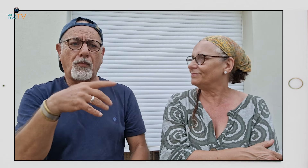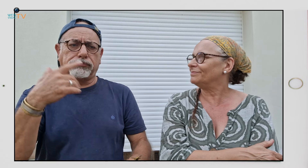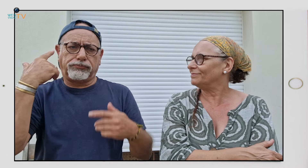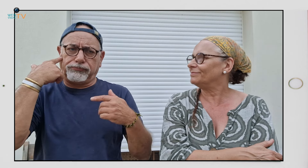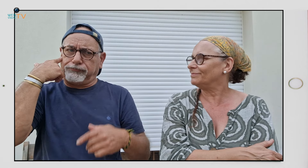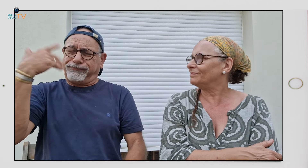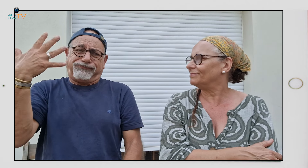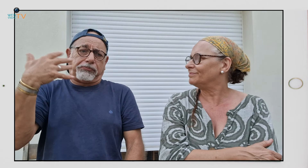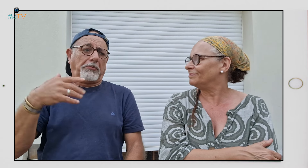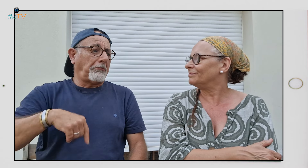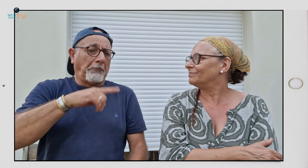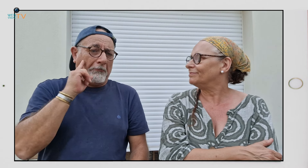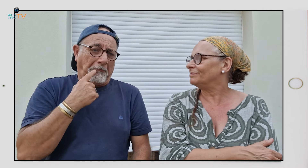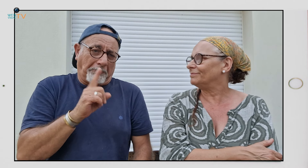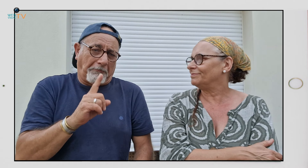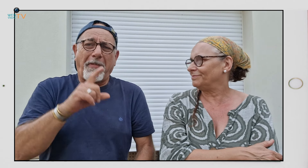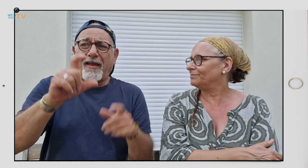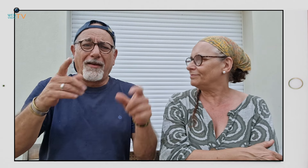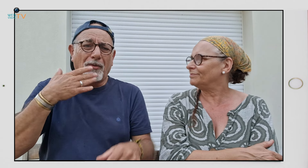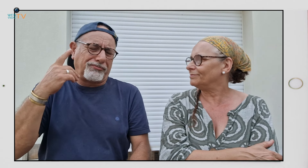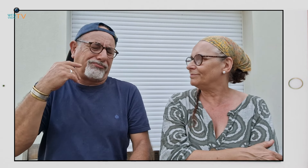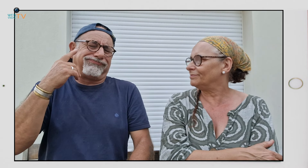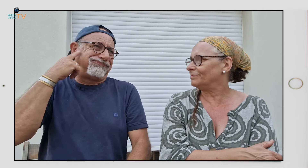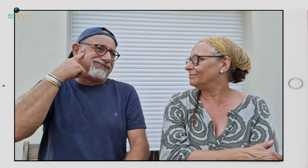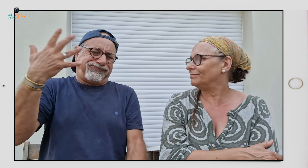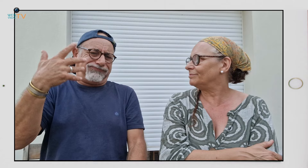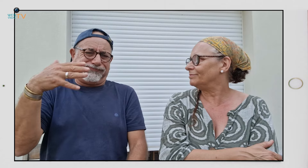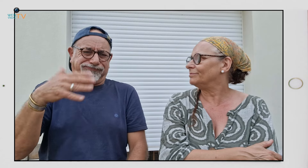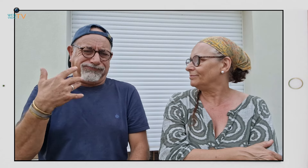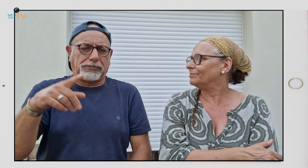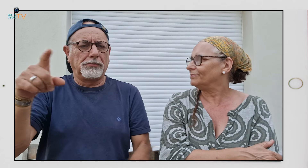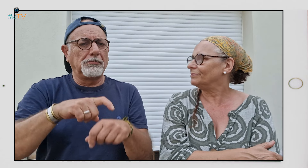muy conocido por la sociedad oyente, pero no tanto por las personas sordas.